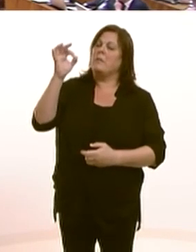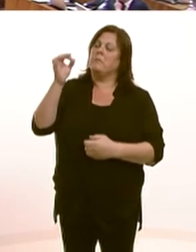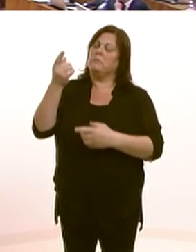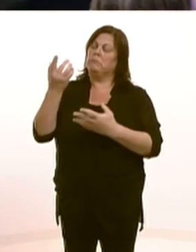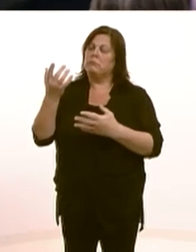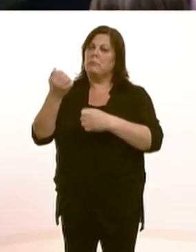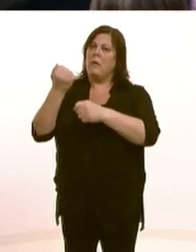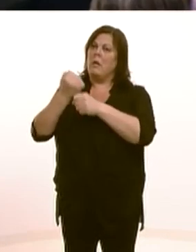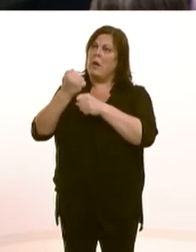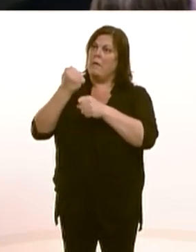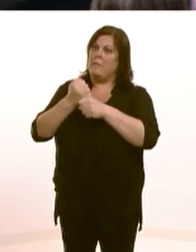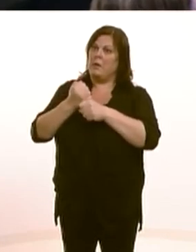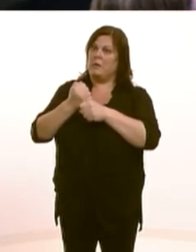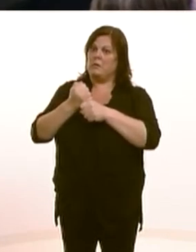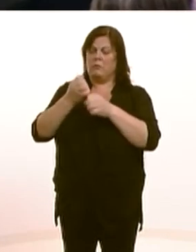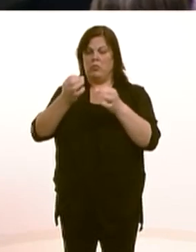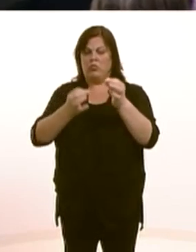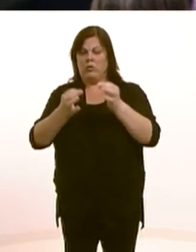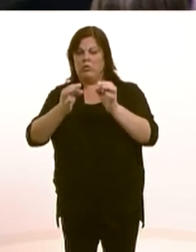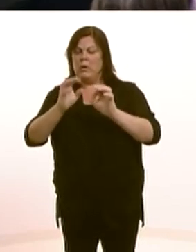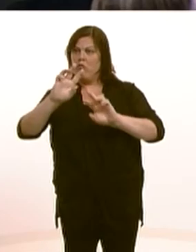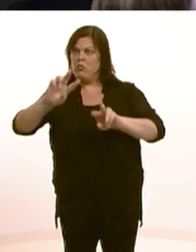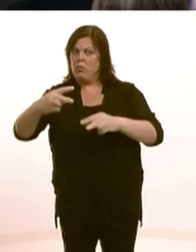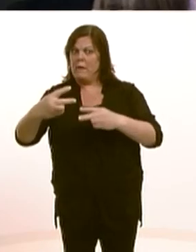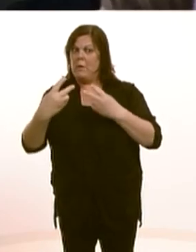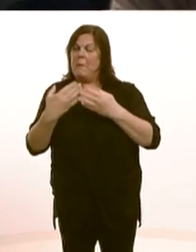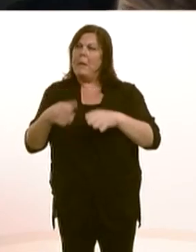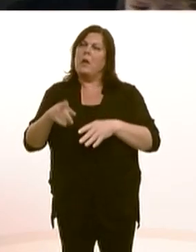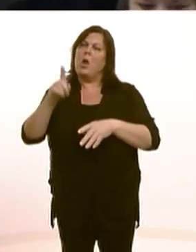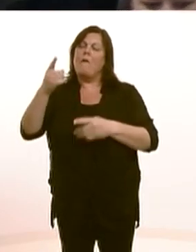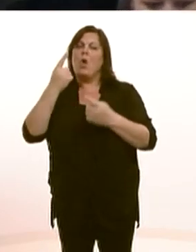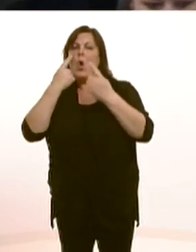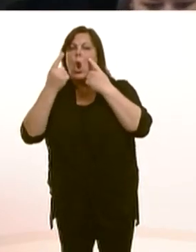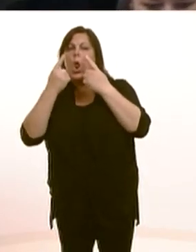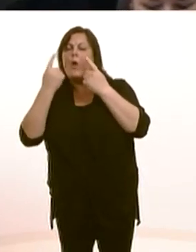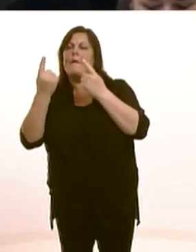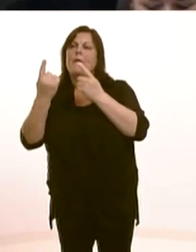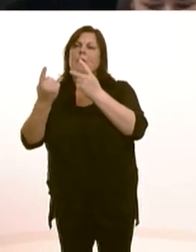o bryd, pa wersi rydych chi wediíu dysgu o wledydd eraill, yn enwedig, efallai, y profiadau